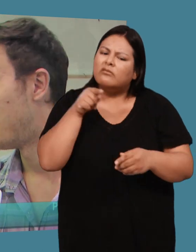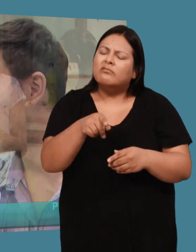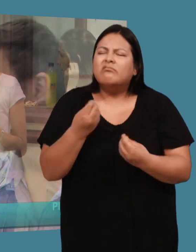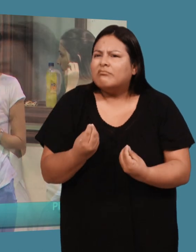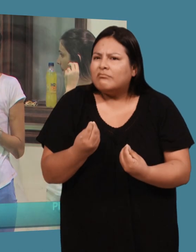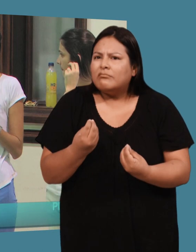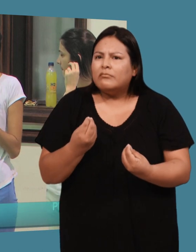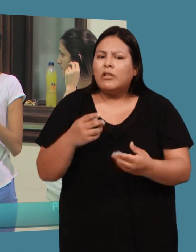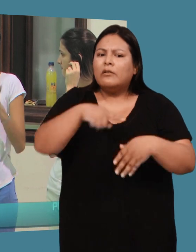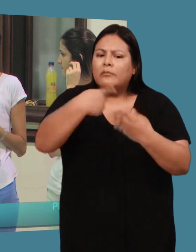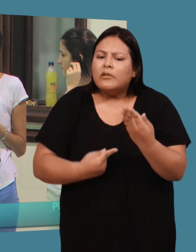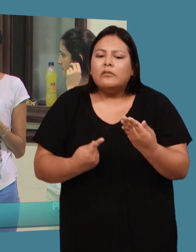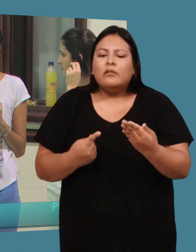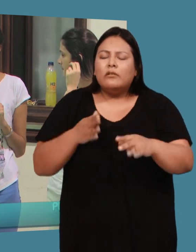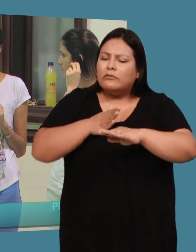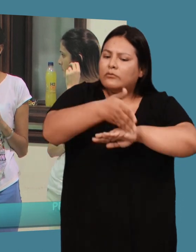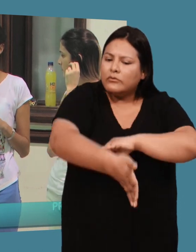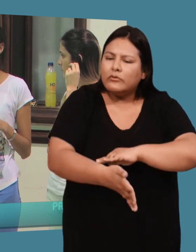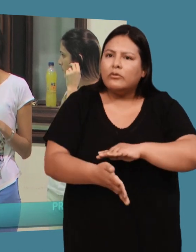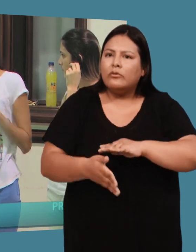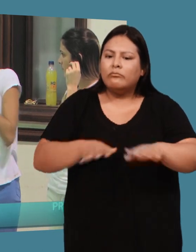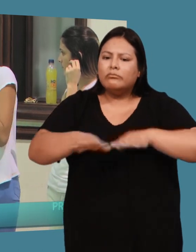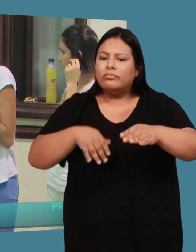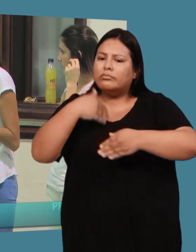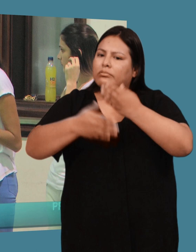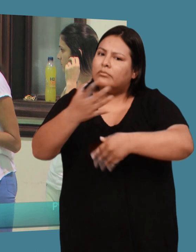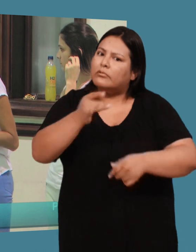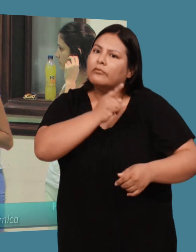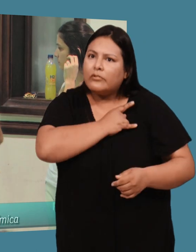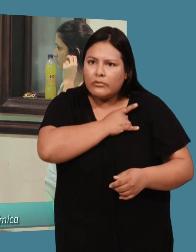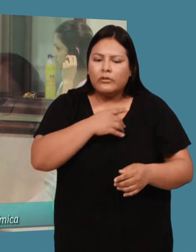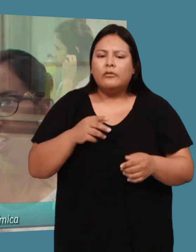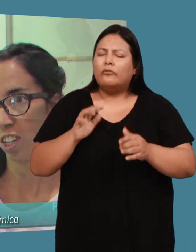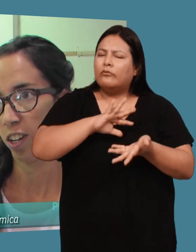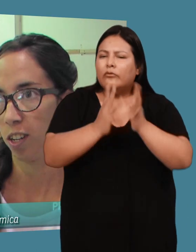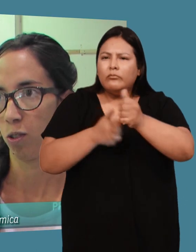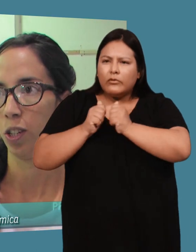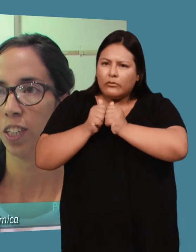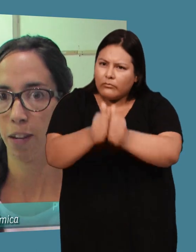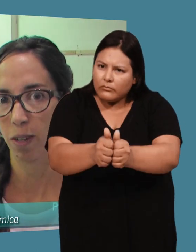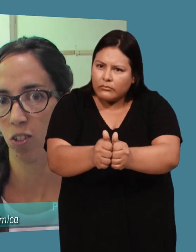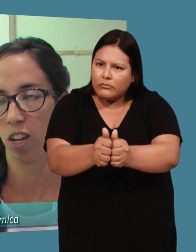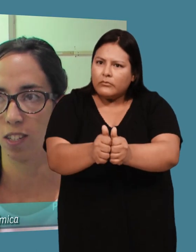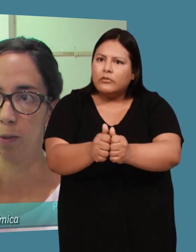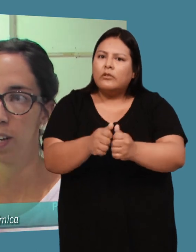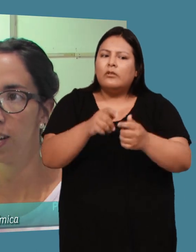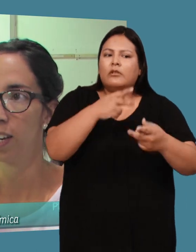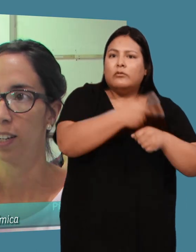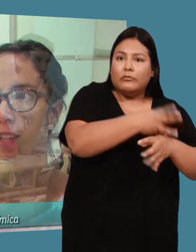materia en donde se les introduce a los chicos lo que es la vida universitaria. Es un acompañamiento en este ingreso, en este gran paso entre la secundaria y